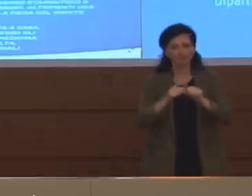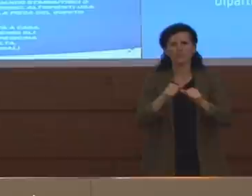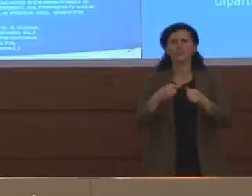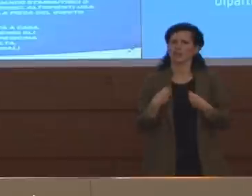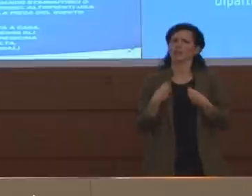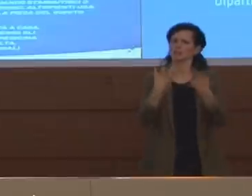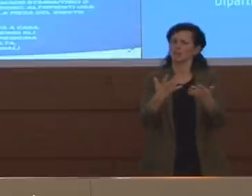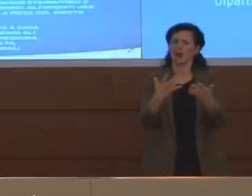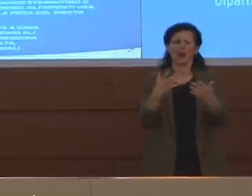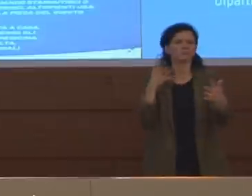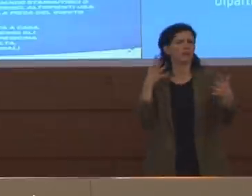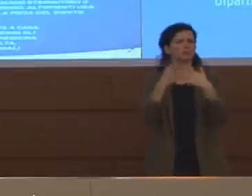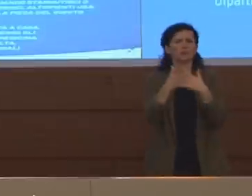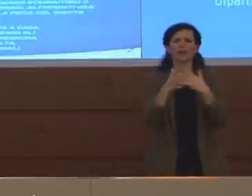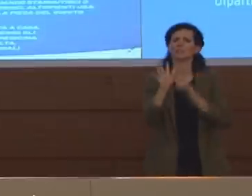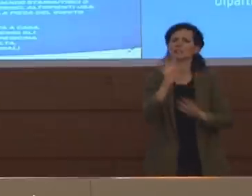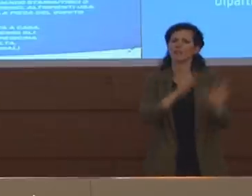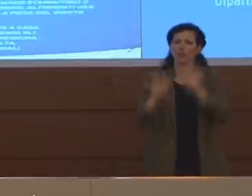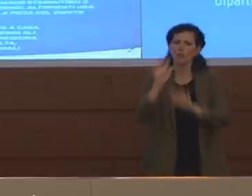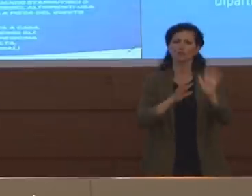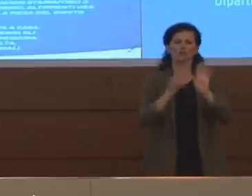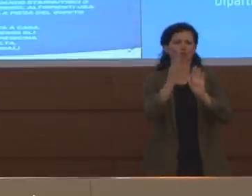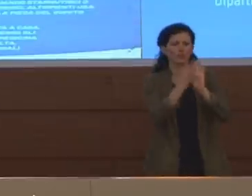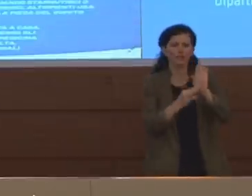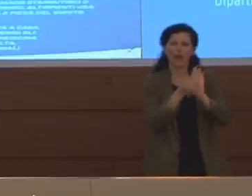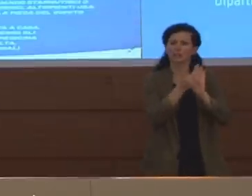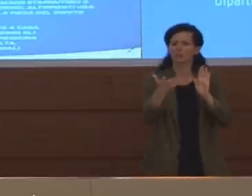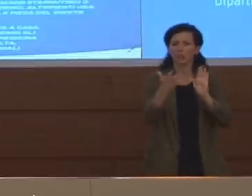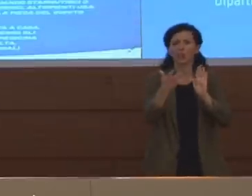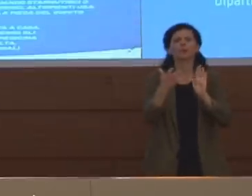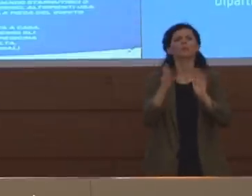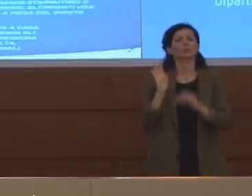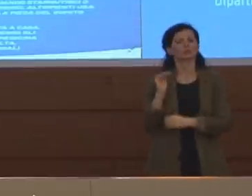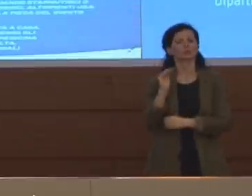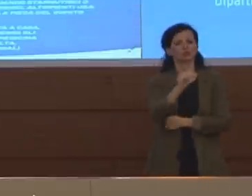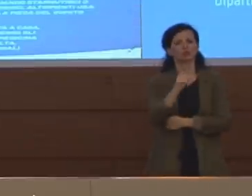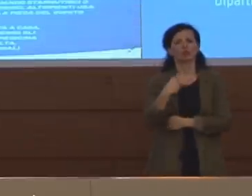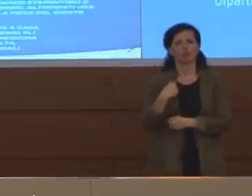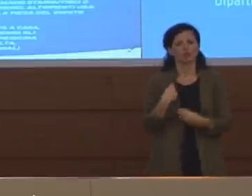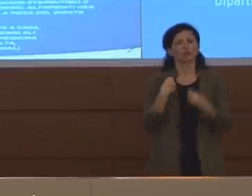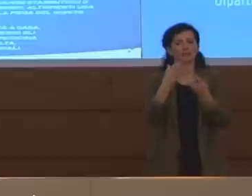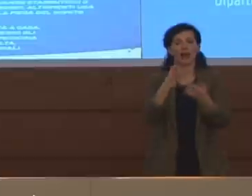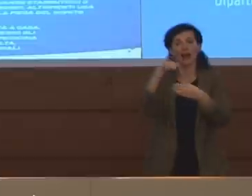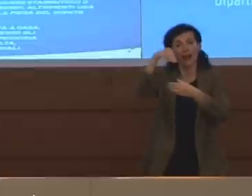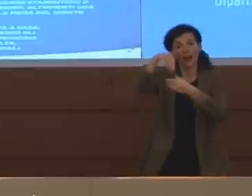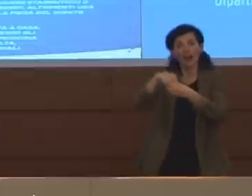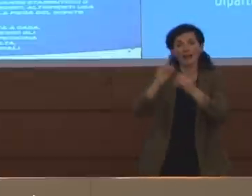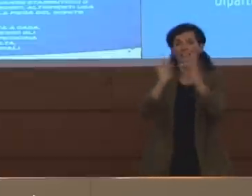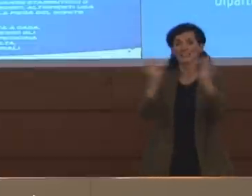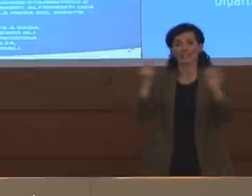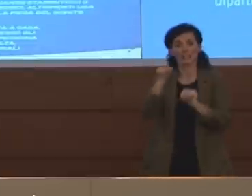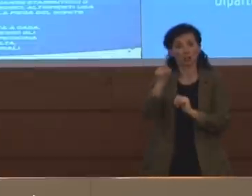della trasparenza sui dati e ogni giorno forniremo sul nostro sito e sui nostri